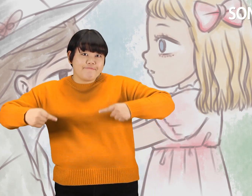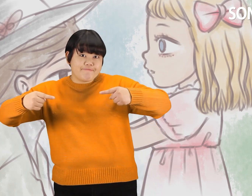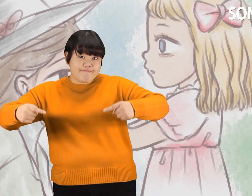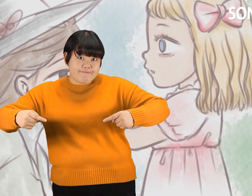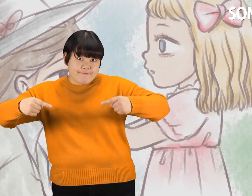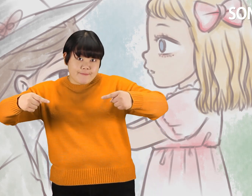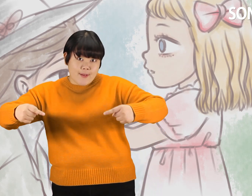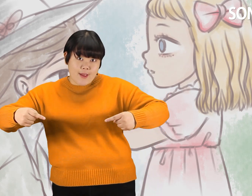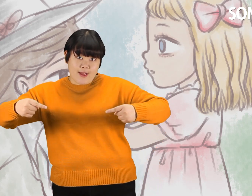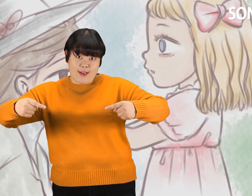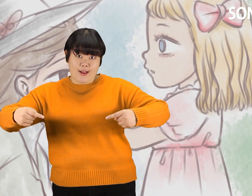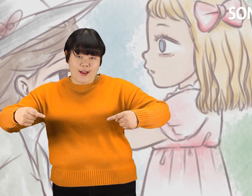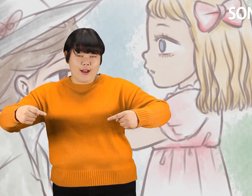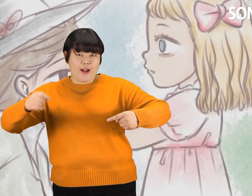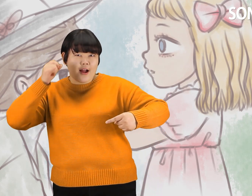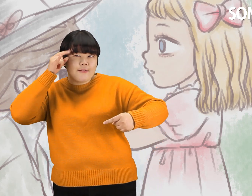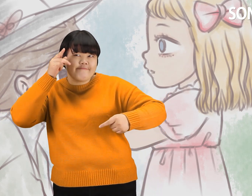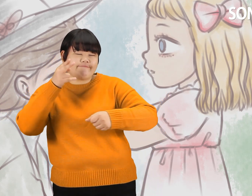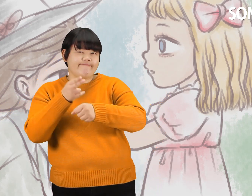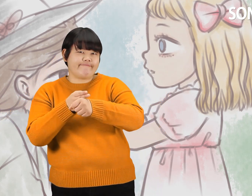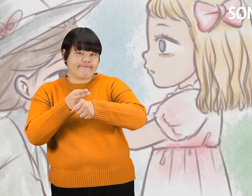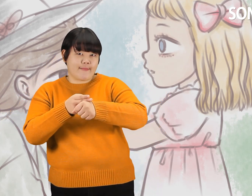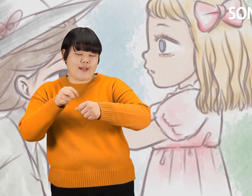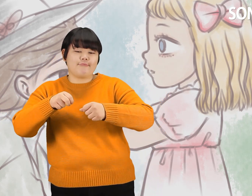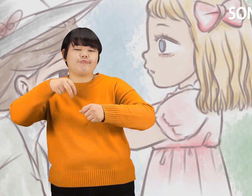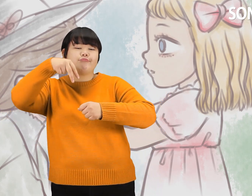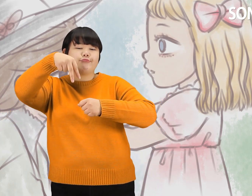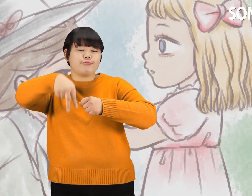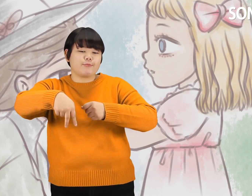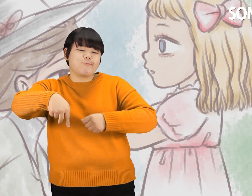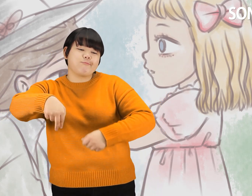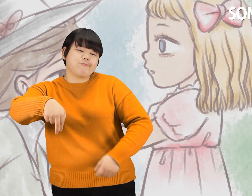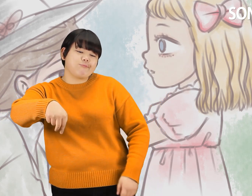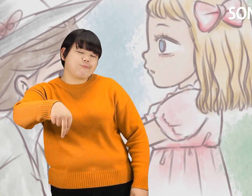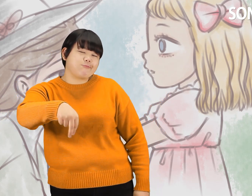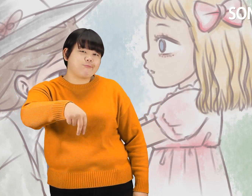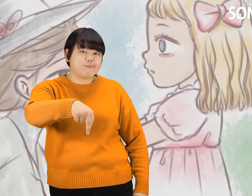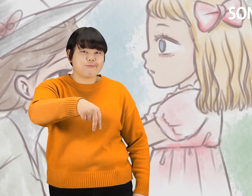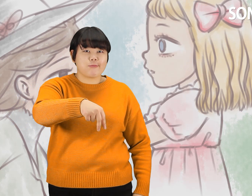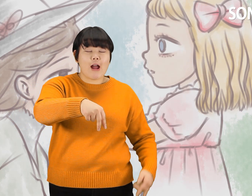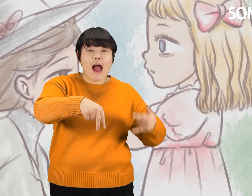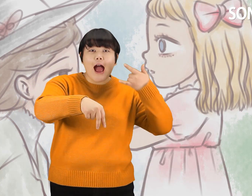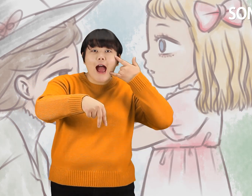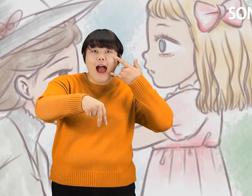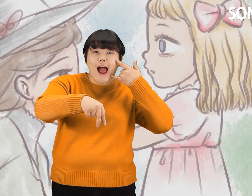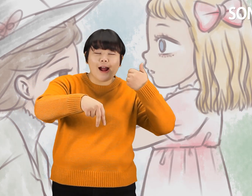ヘレンは馬車から降りたサリバン先生に近づいて行きました。